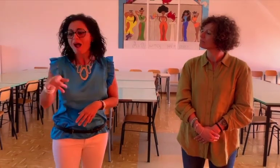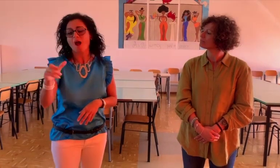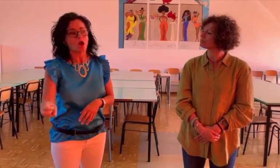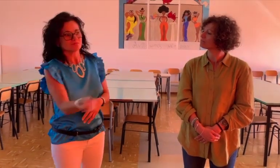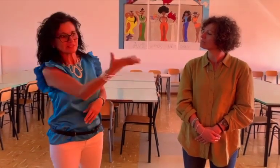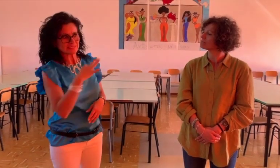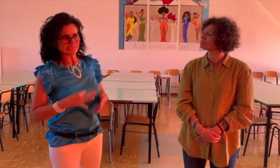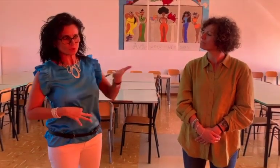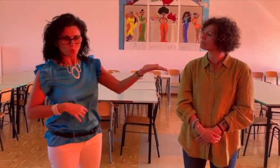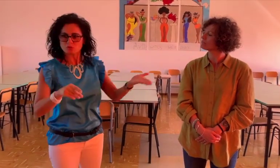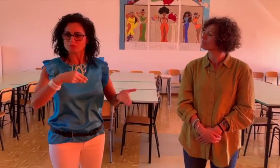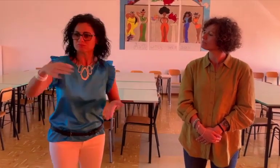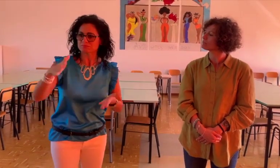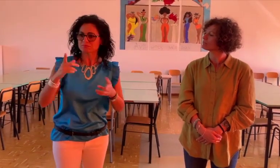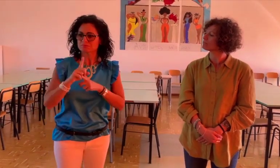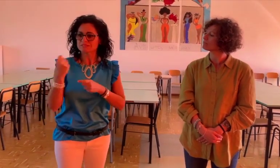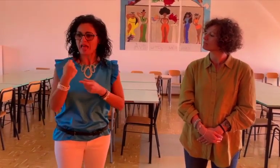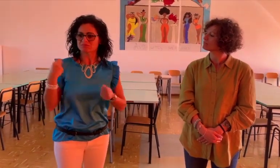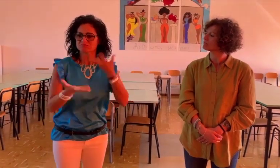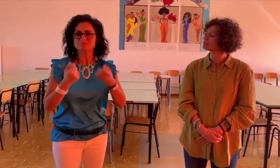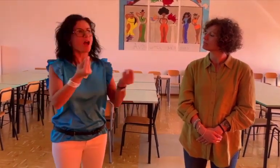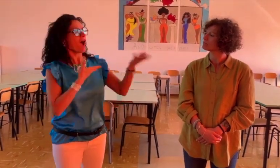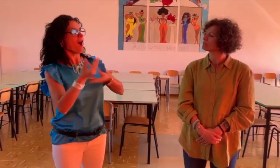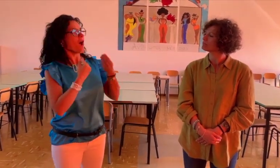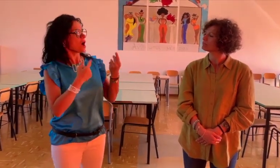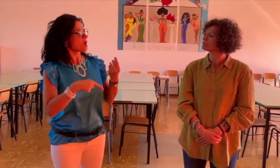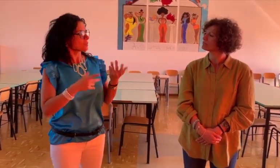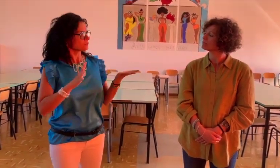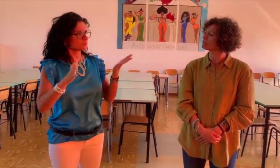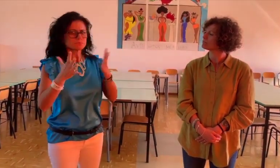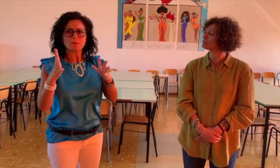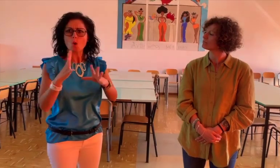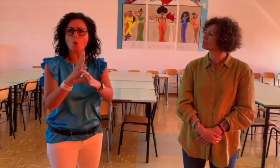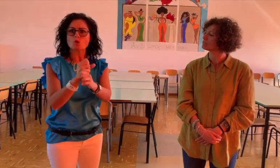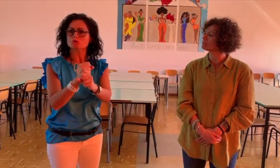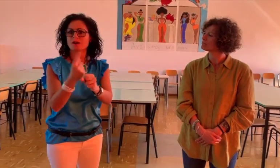oltre alle varie informazioni, si diceva che esistevano anche gli istituti per sordi ed i vari servizi. Questo significava dare ad ogni bambino sordo con la sua famiglia la possibilità di scegliere consapevolmente evitando di brancolare nel buio.